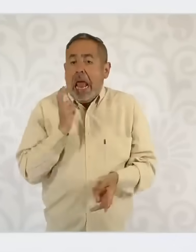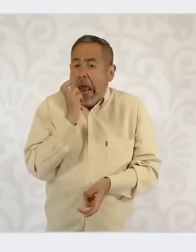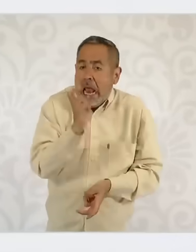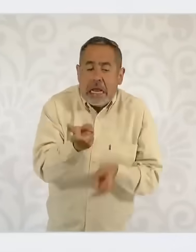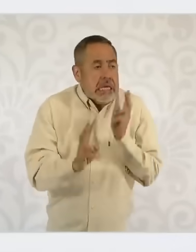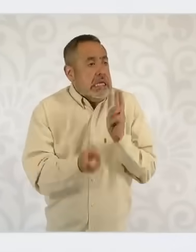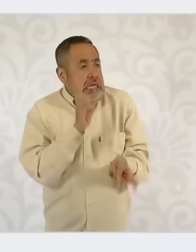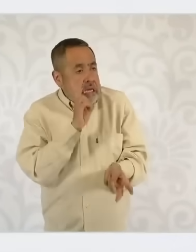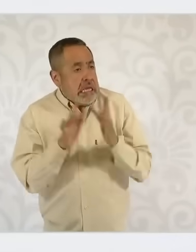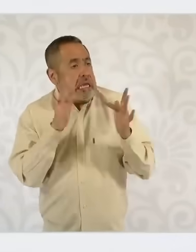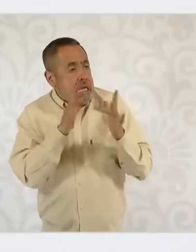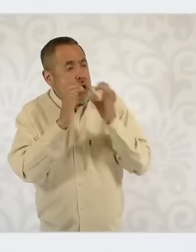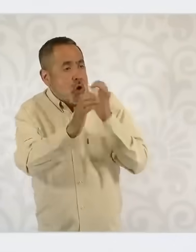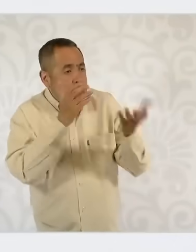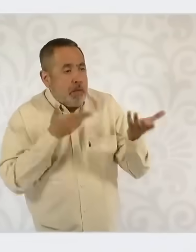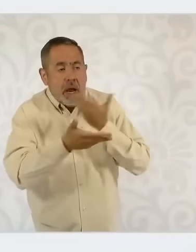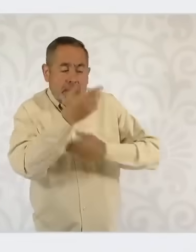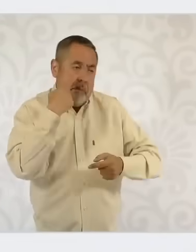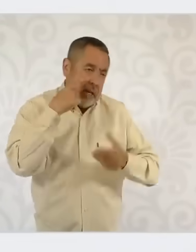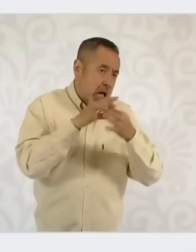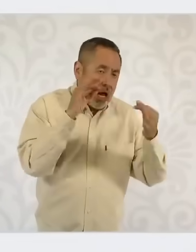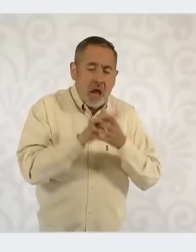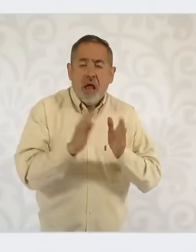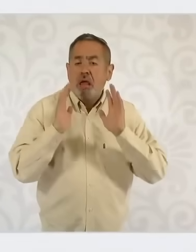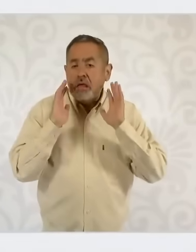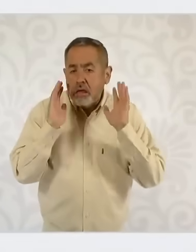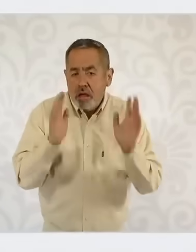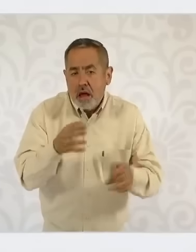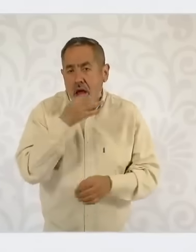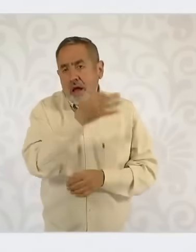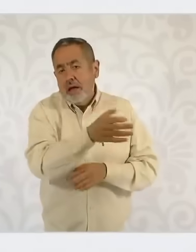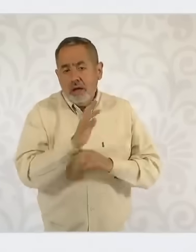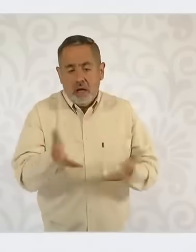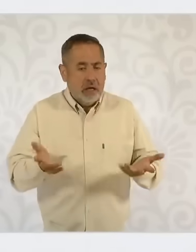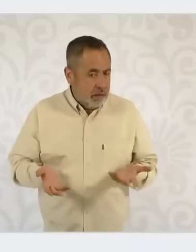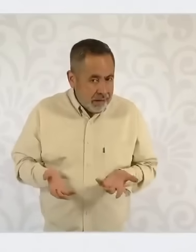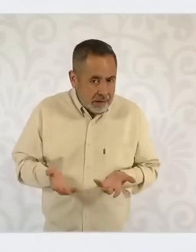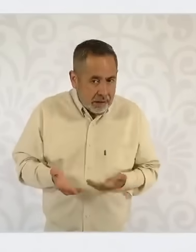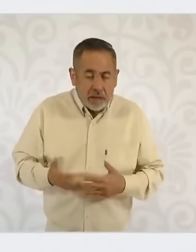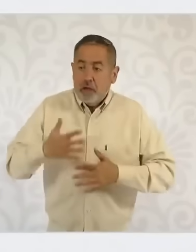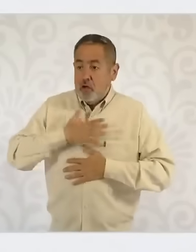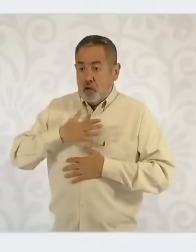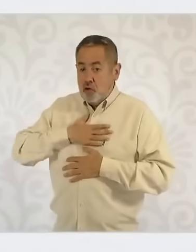comunicación y de buena coordinación Entonces nosotros tenemos la responsabilidad de buscar